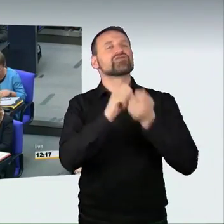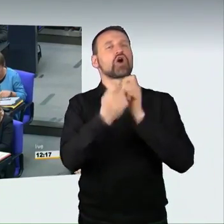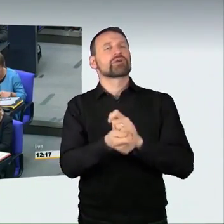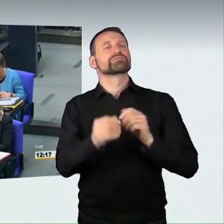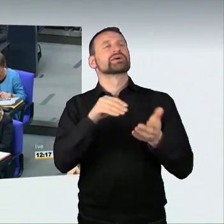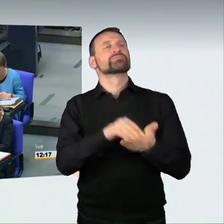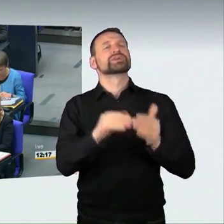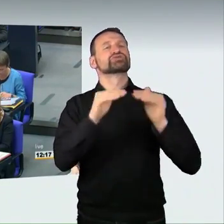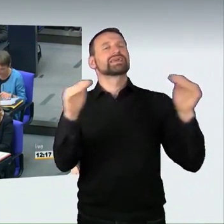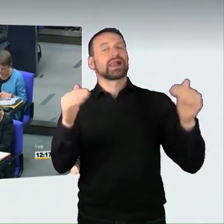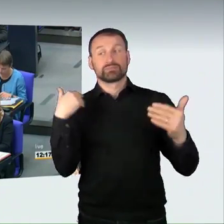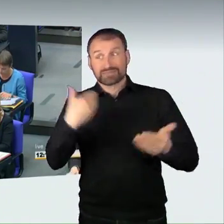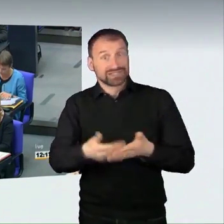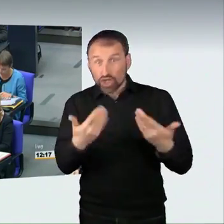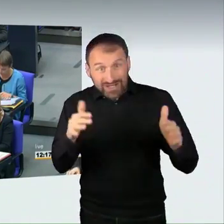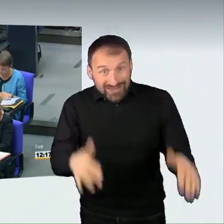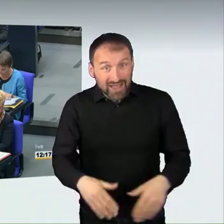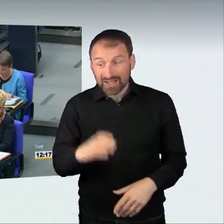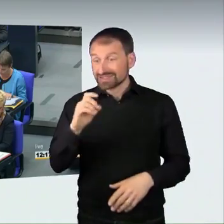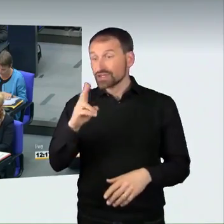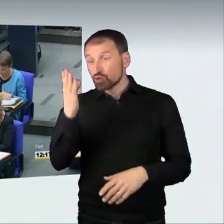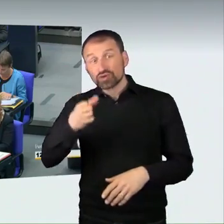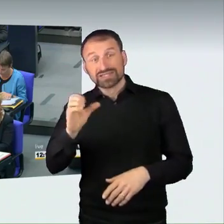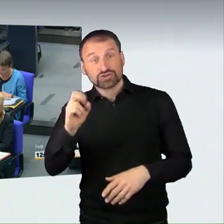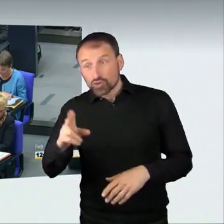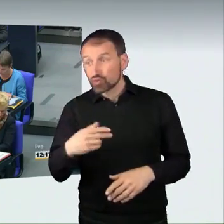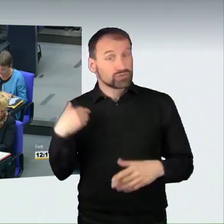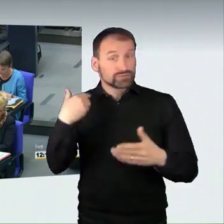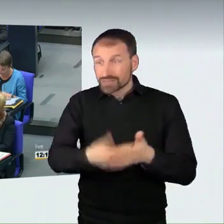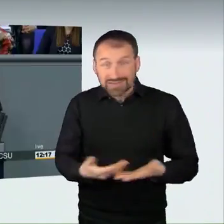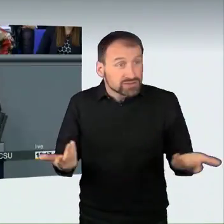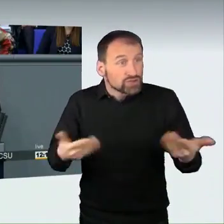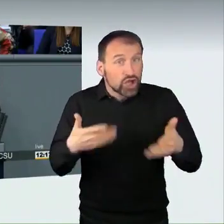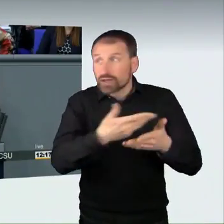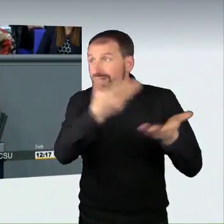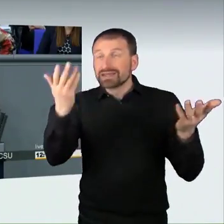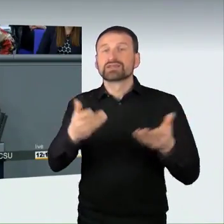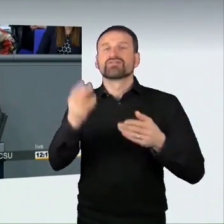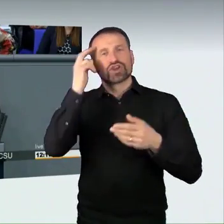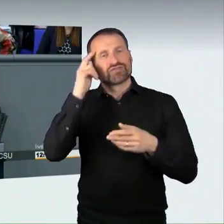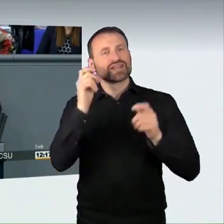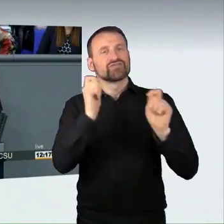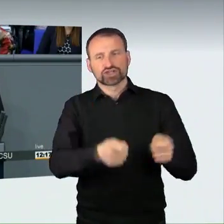Als Union haben wir das schon lange eingefordert. Das BMJV hat aber immer noch keinen vernünftigen Vorschlag vorgelegt. Das wäre einmal ein richtiger Vorschlag,